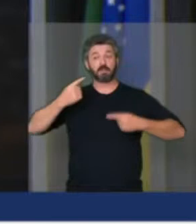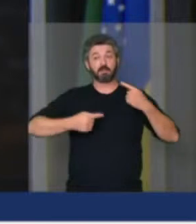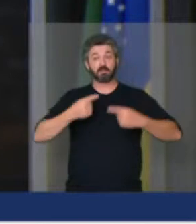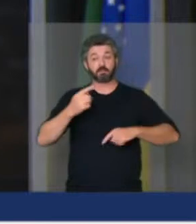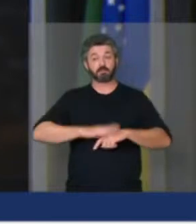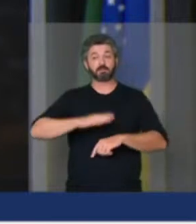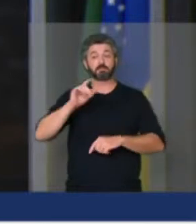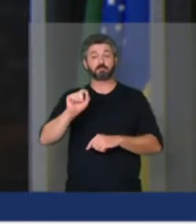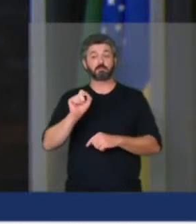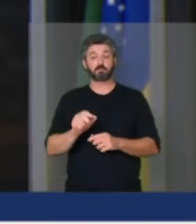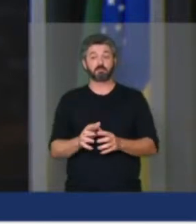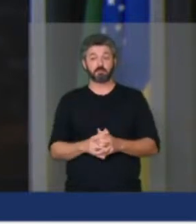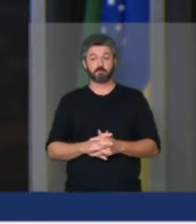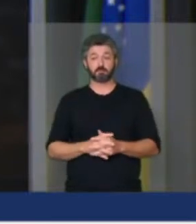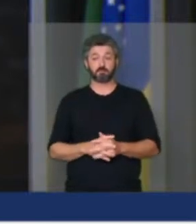DE... DO NOSSO PAÍS, SOBRE AS CIRURGIAS ELETIVAS QUE ESTÃO